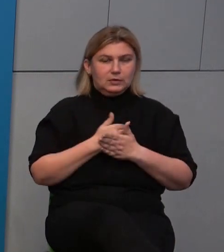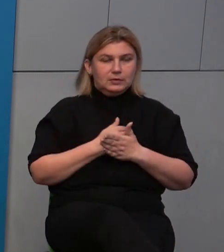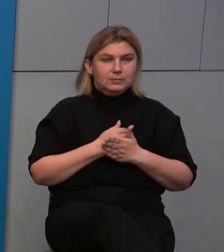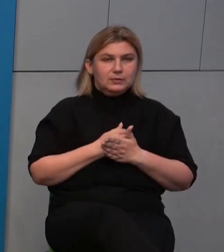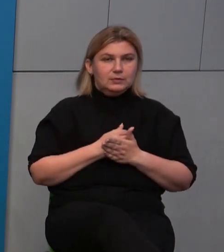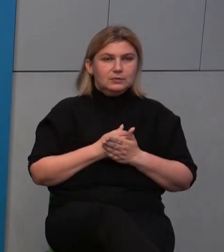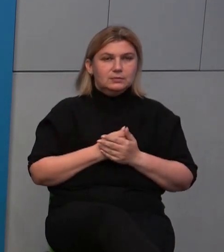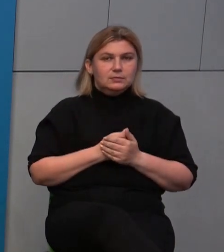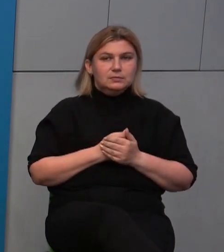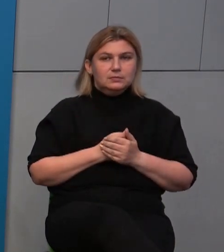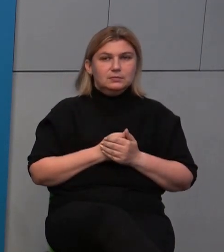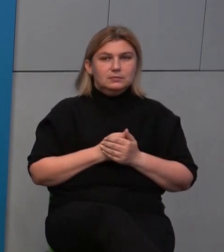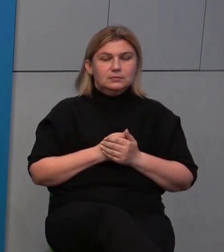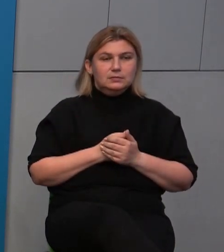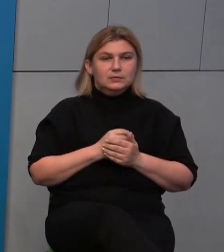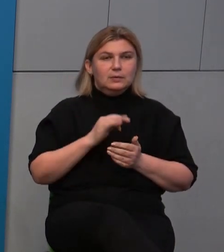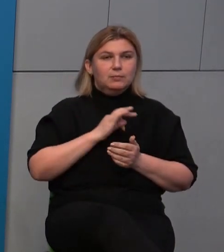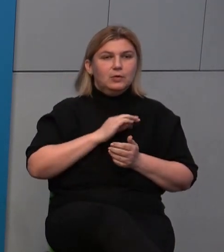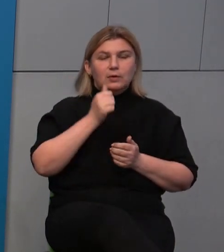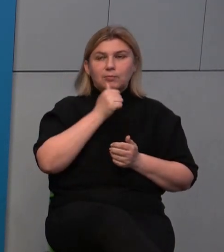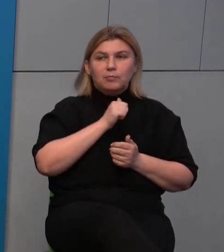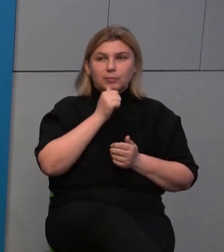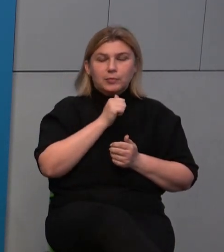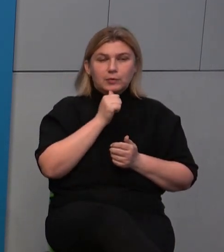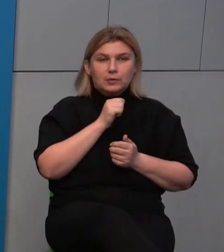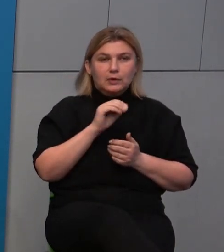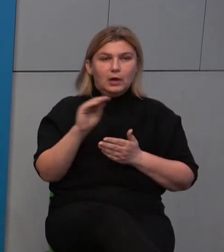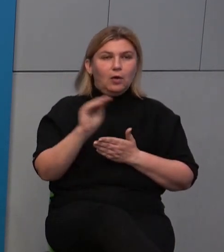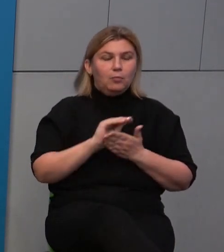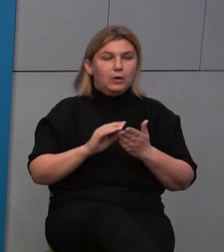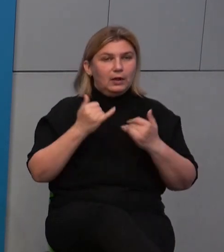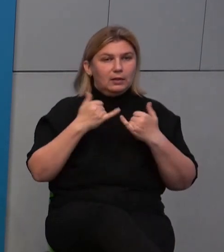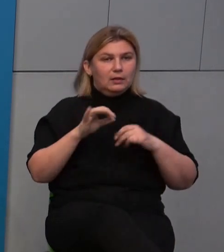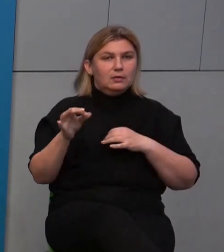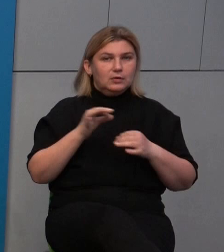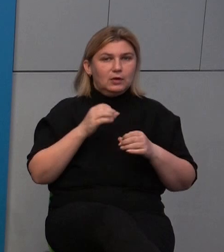I to jest taka moja próba opisania inaczej historii XX wieku.